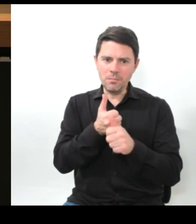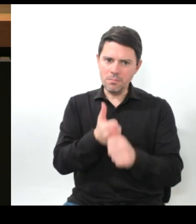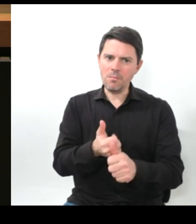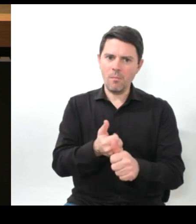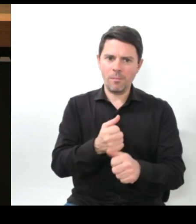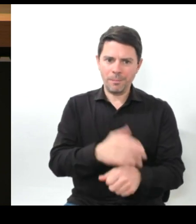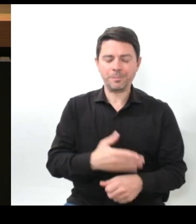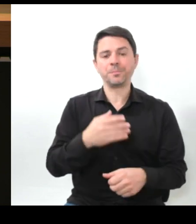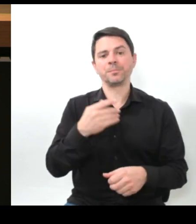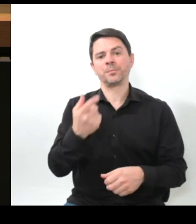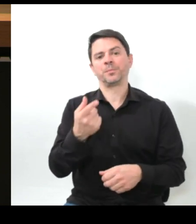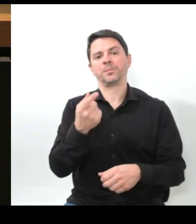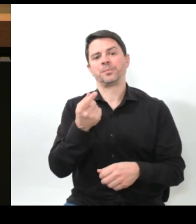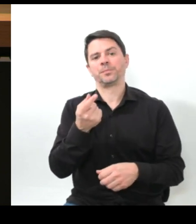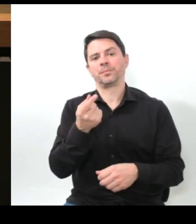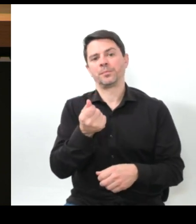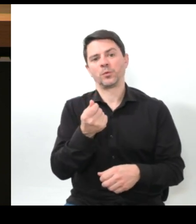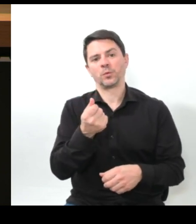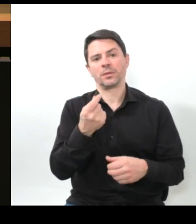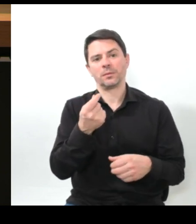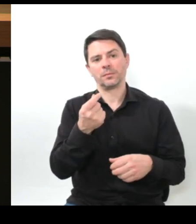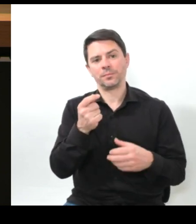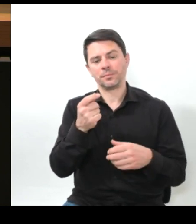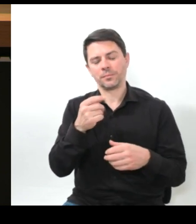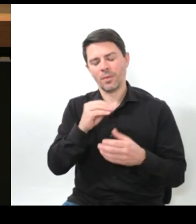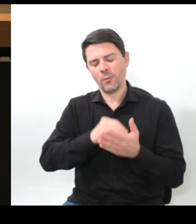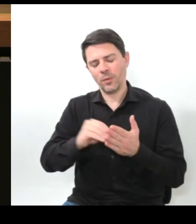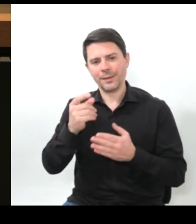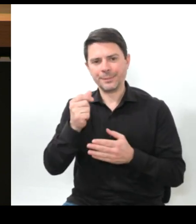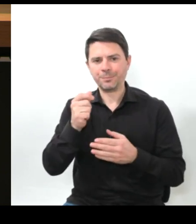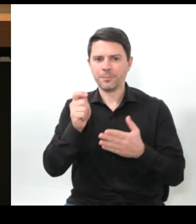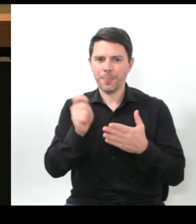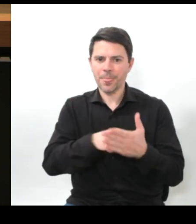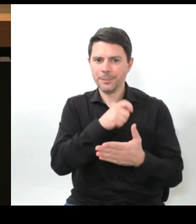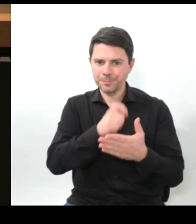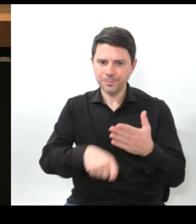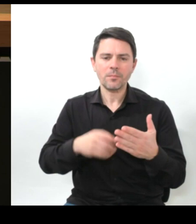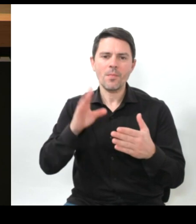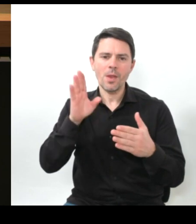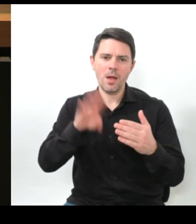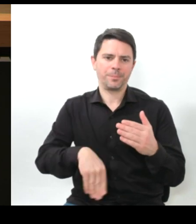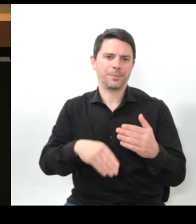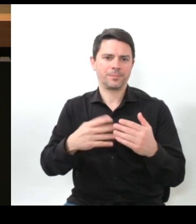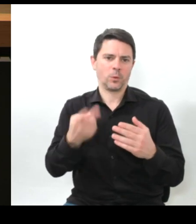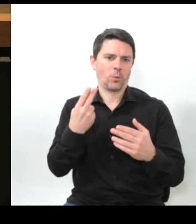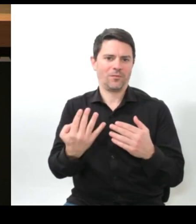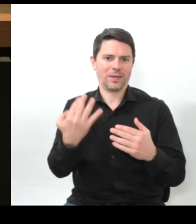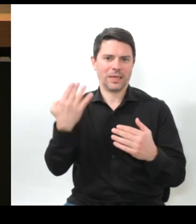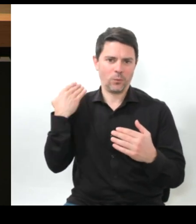Einen Teil der Verzögerung haben wir jetzt wieder gut gemacht und gemeinsam im Abgeordnetenhaus dafür gesorgt, dass der Gesetzesentwurf innerhalb von sechs